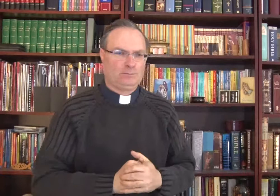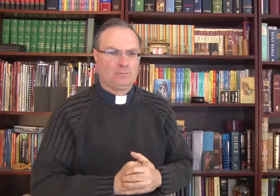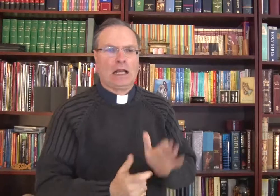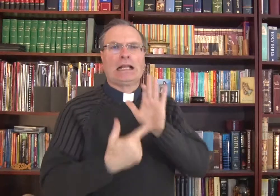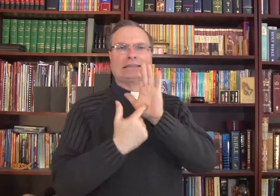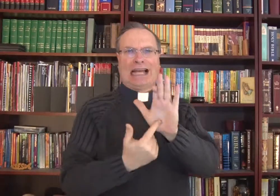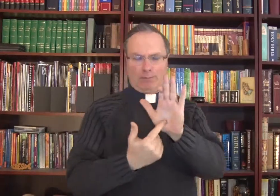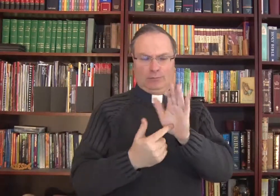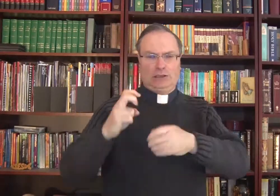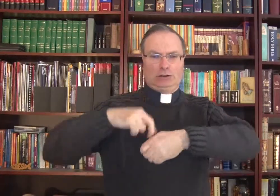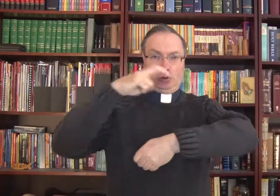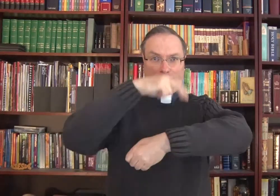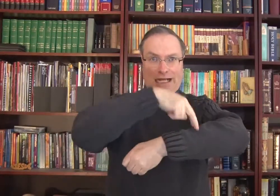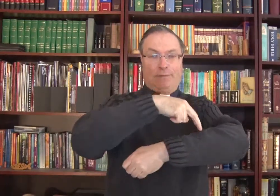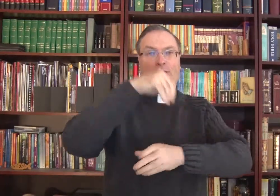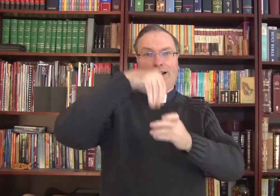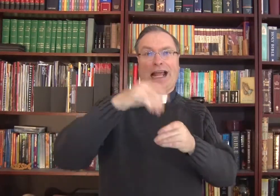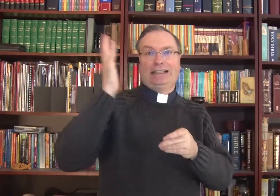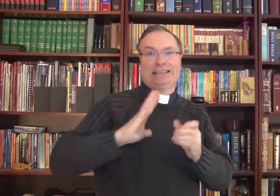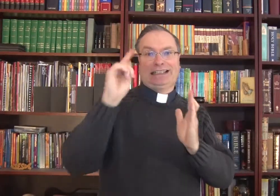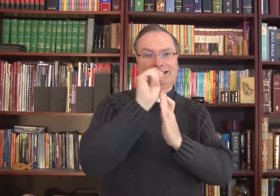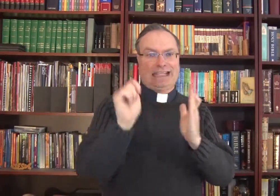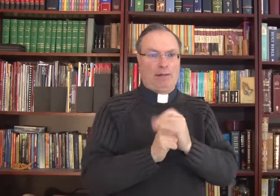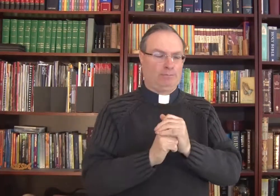Exemple des sauterelles dans l’Ancien Testament.